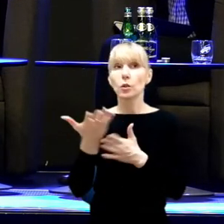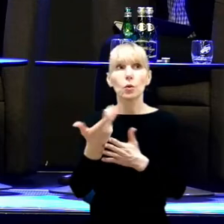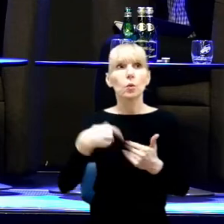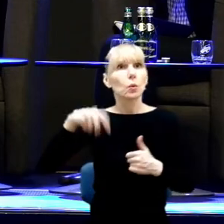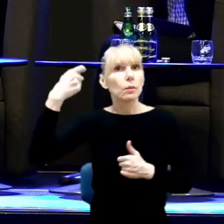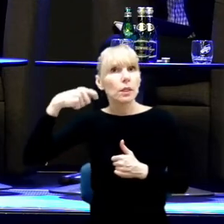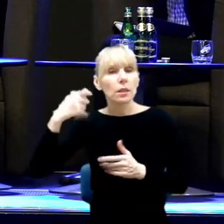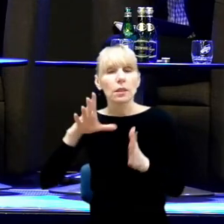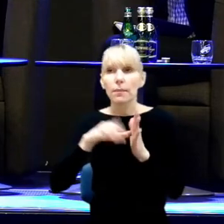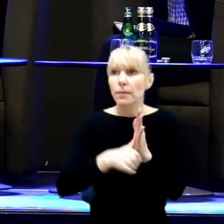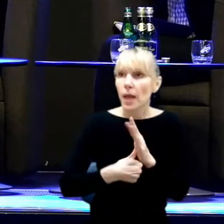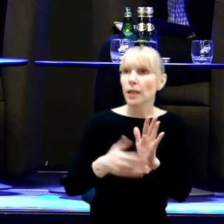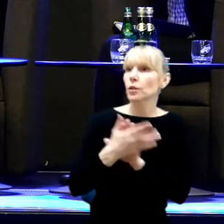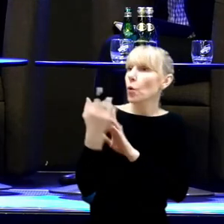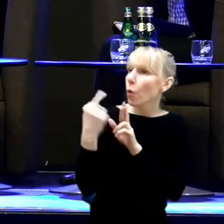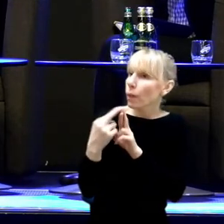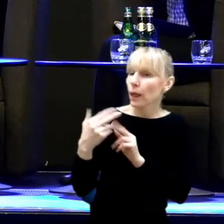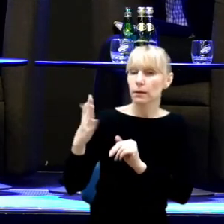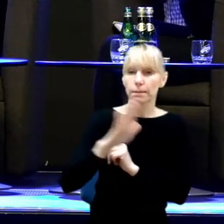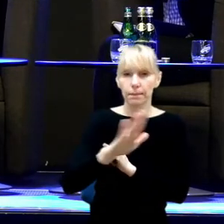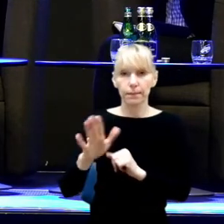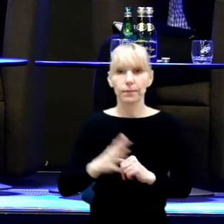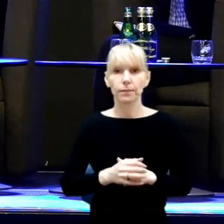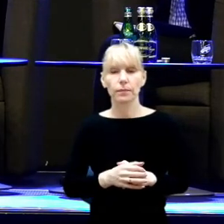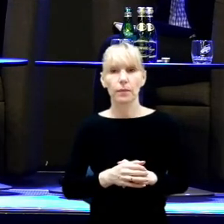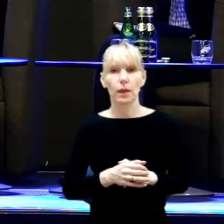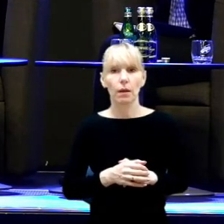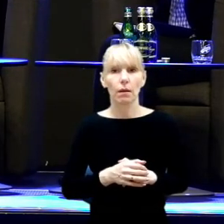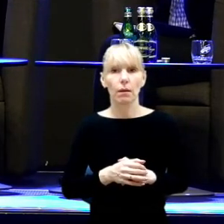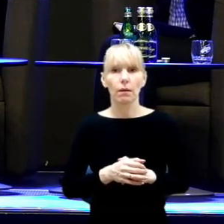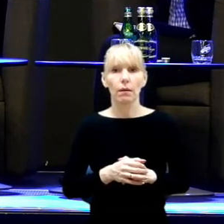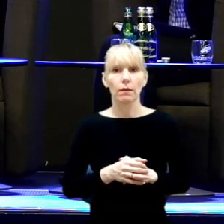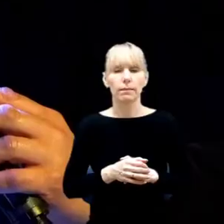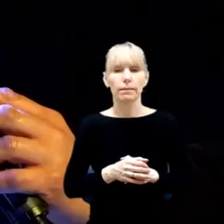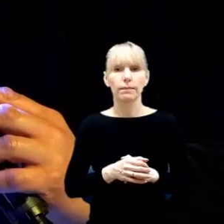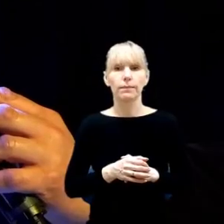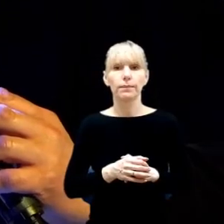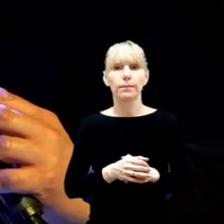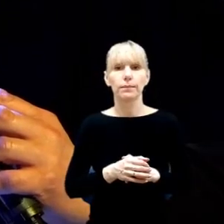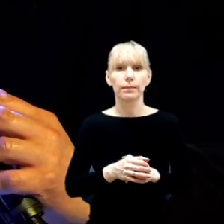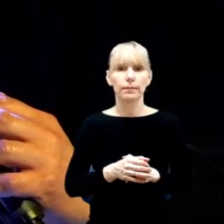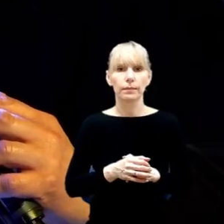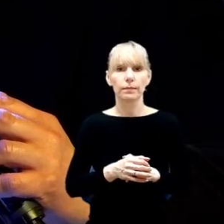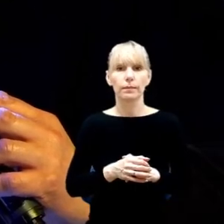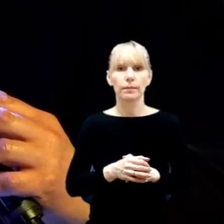o tą świadomość chciałem zapytać. Czy ten paradygmat, bo myślę, że jednak możemy taką tezę postawić,